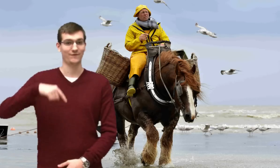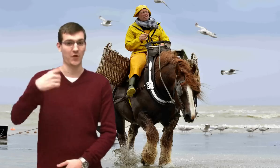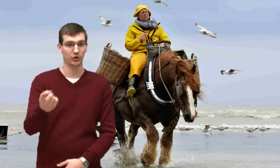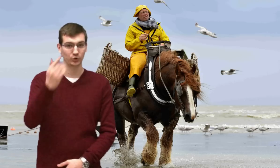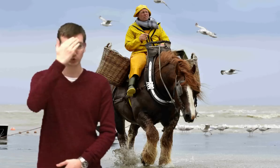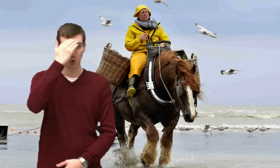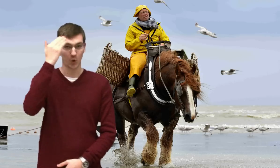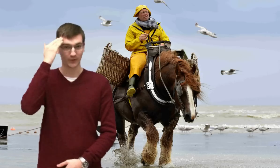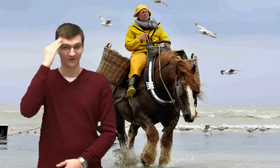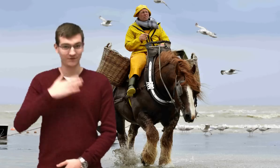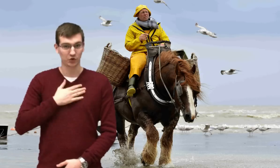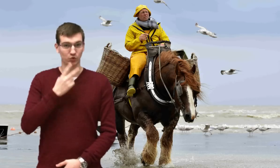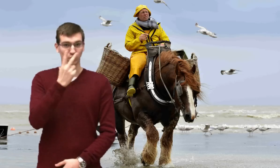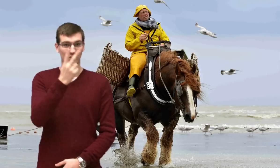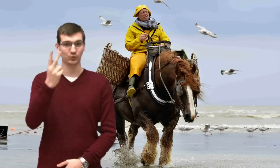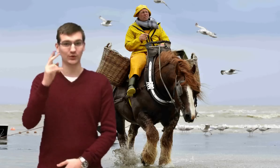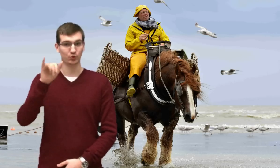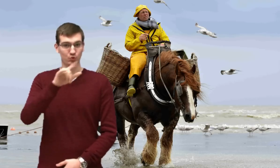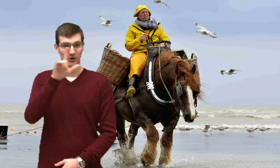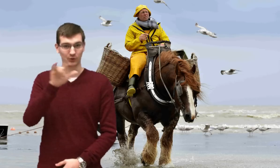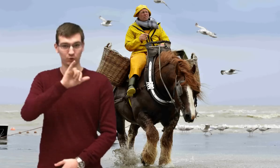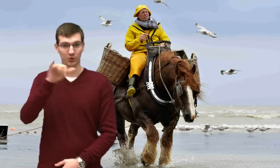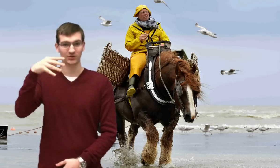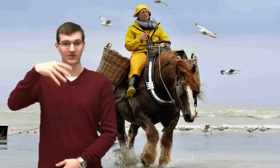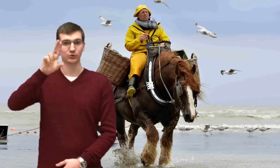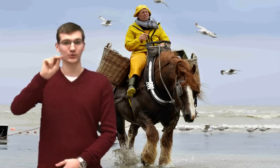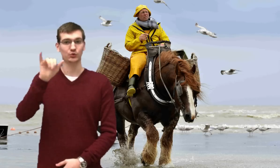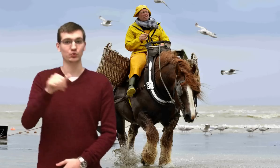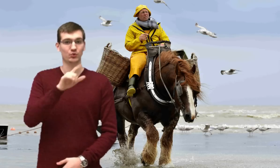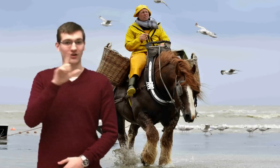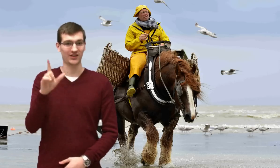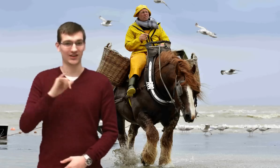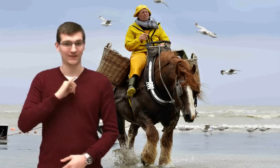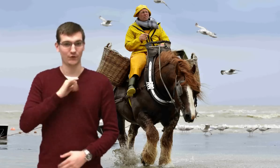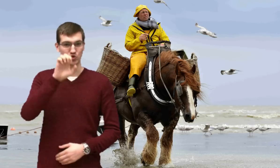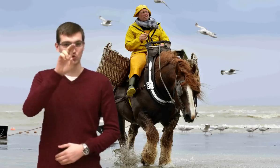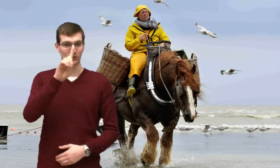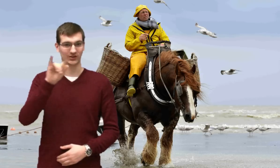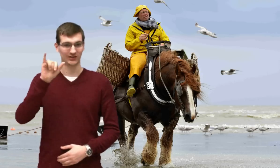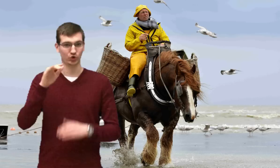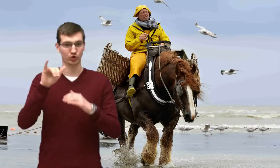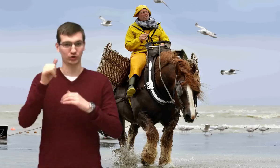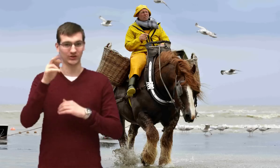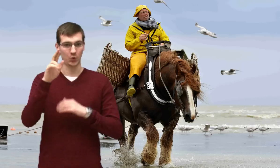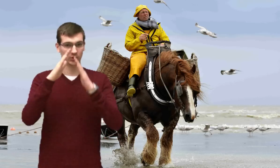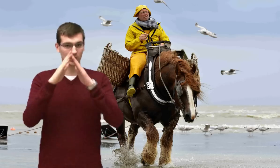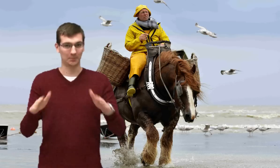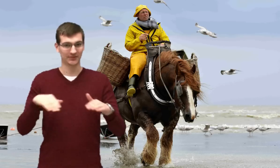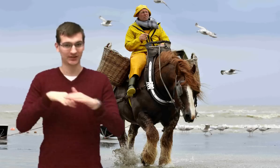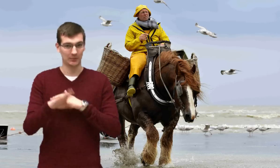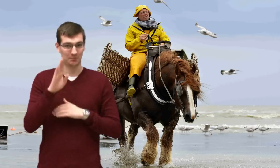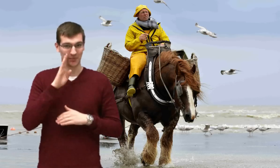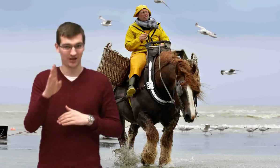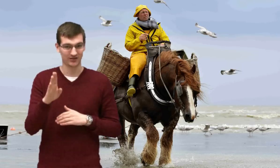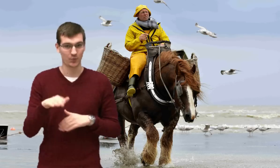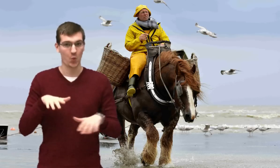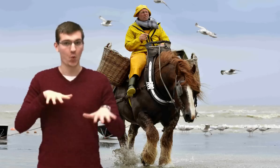Volgende zomer gaat er een EUDY Junior Camp door in België, van 22 tot en met 29 juli 2014.